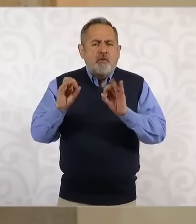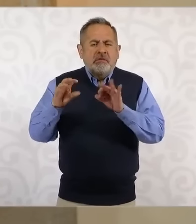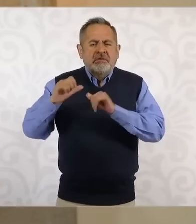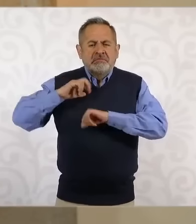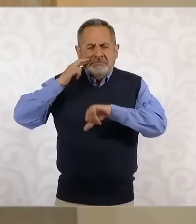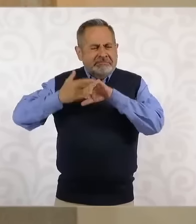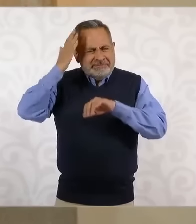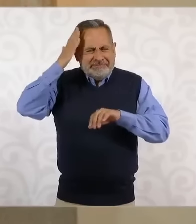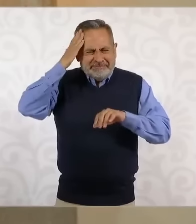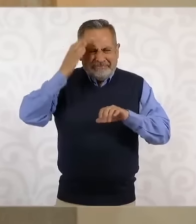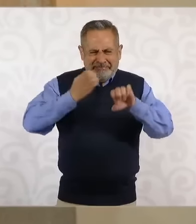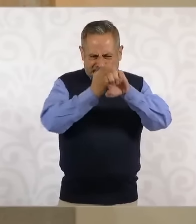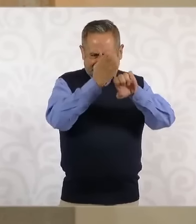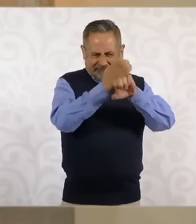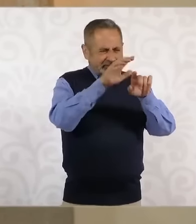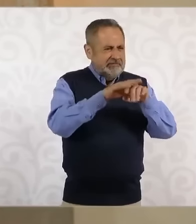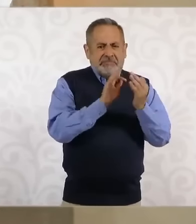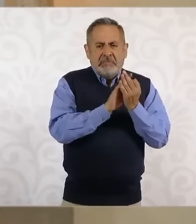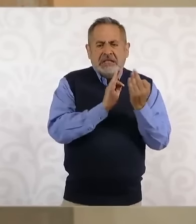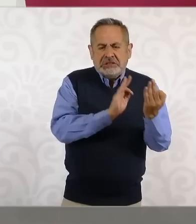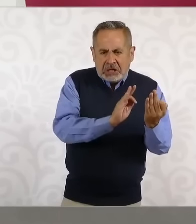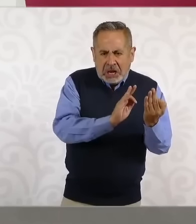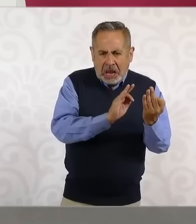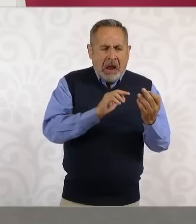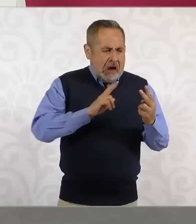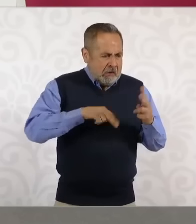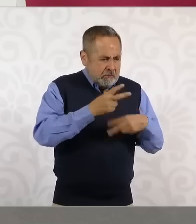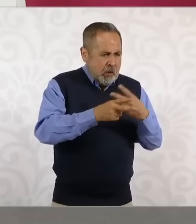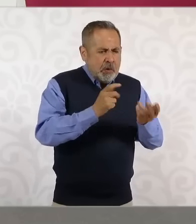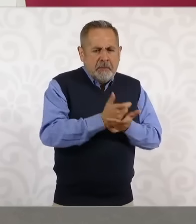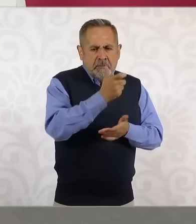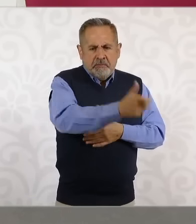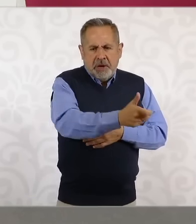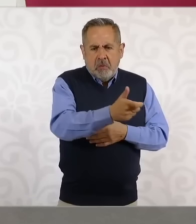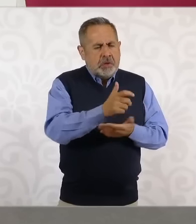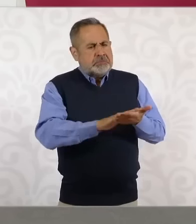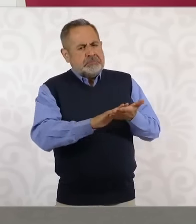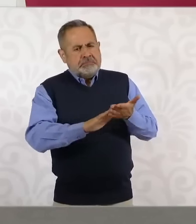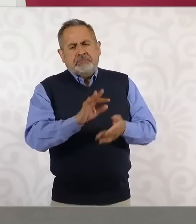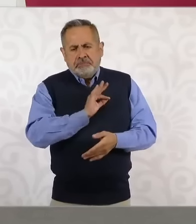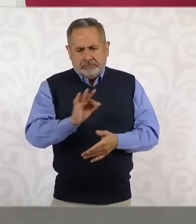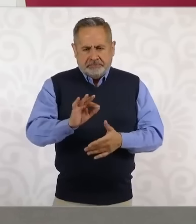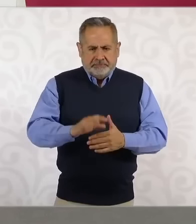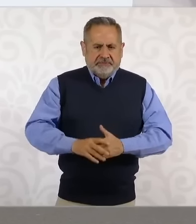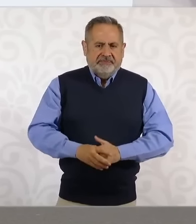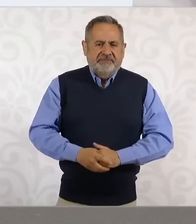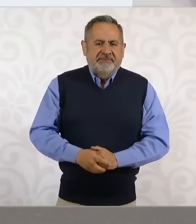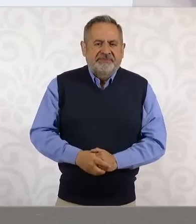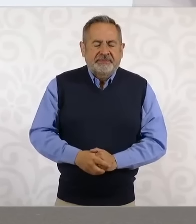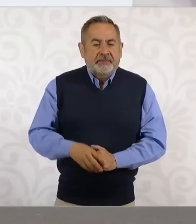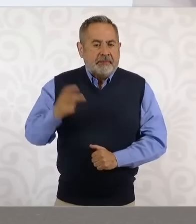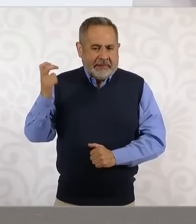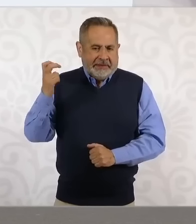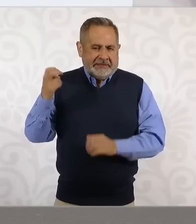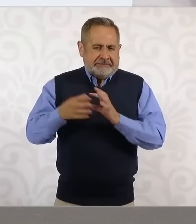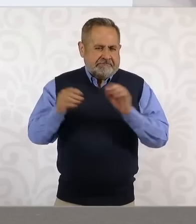oficina de atención que les quede más cercana. Adelante, por favor. Este es el resumen en la